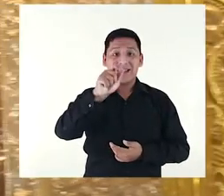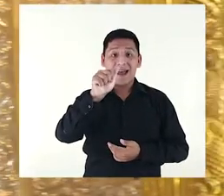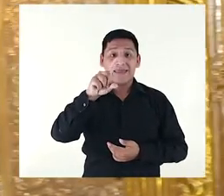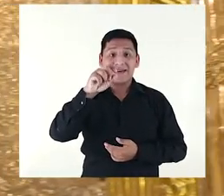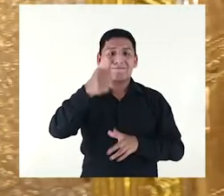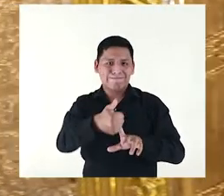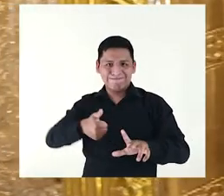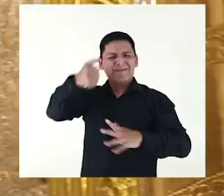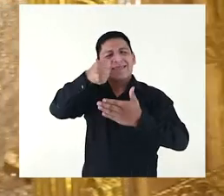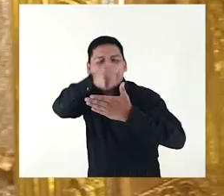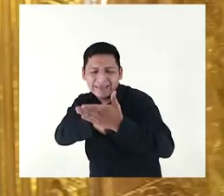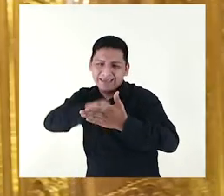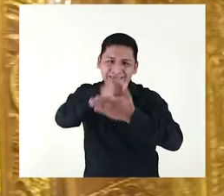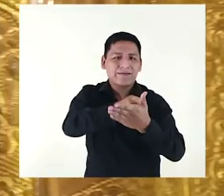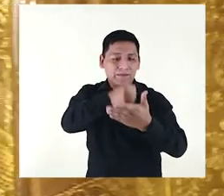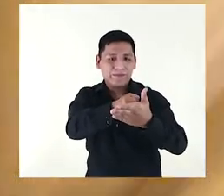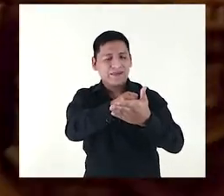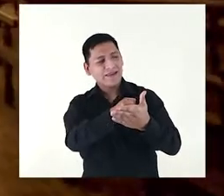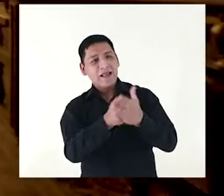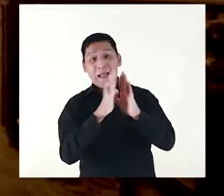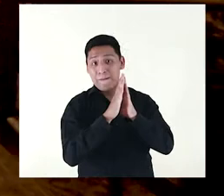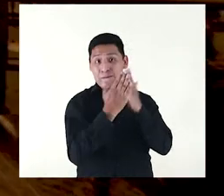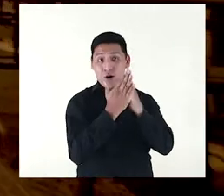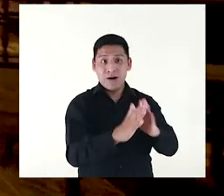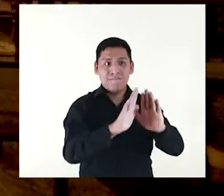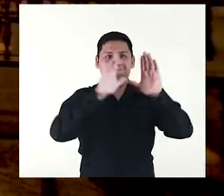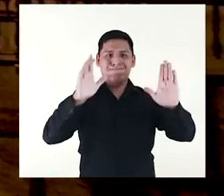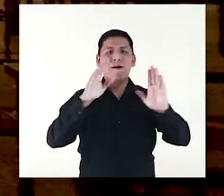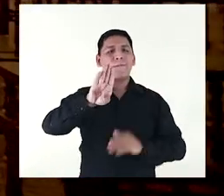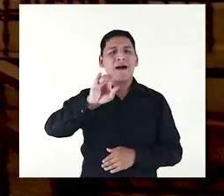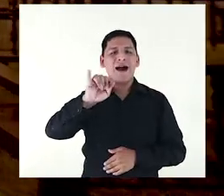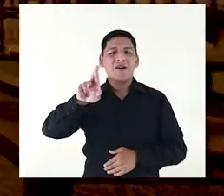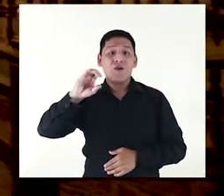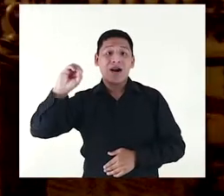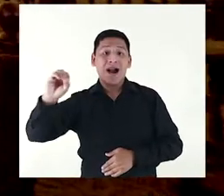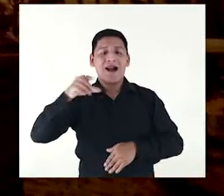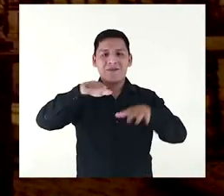patrono de los imposibles. La portada de la sacristía también es barroca y por ahí figura